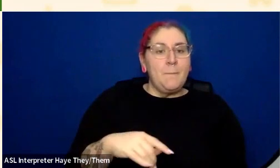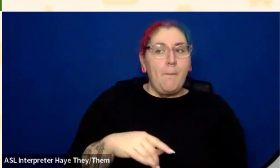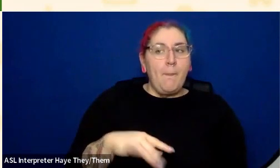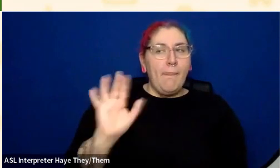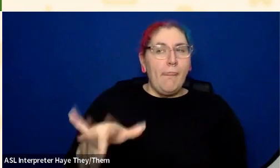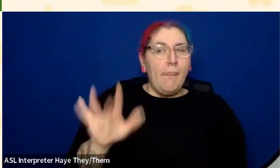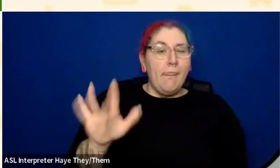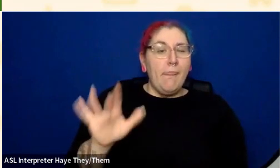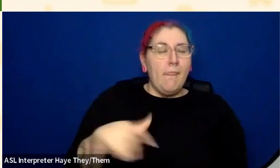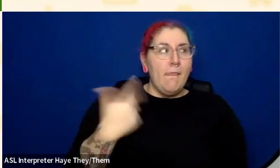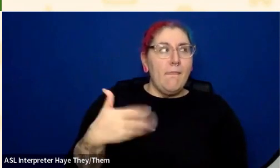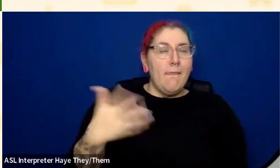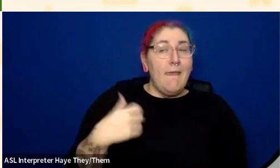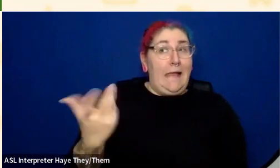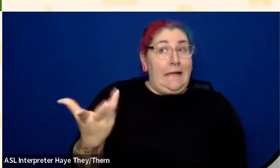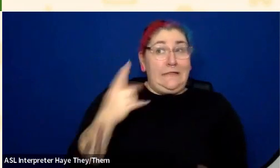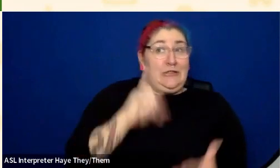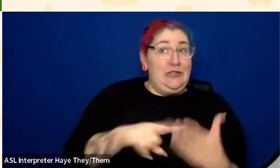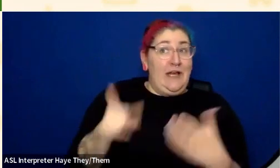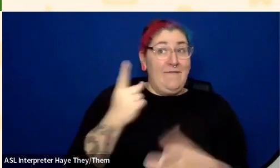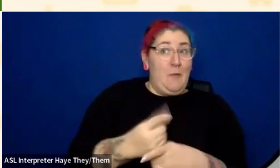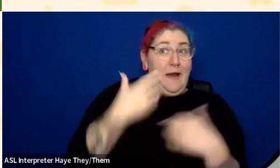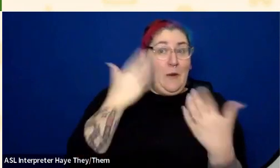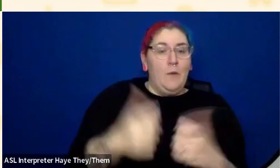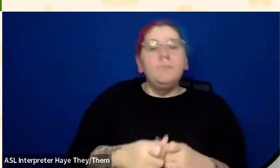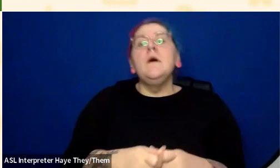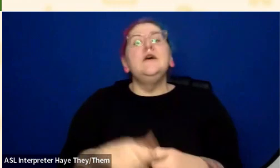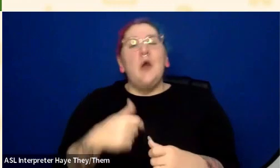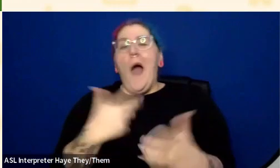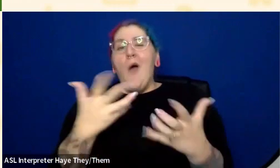Así que sabía que quería alejarme de ese. El de abajo es probablemente la forma